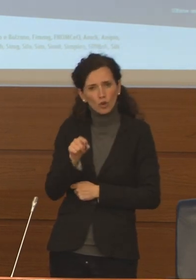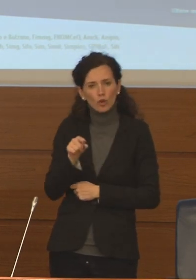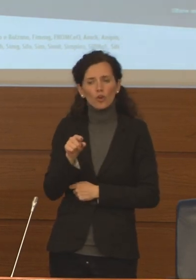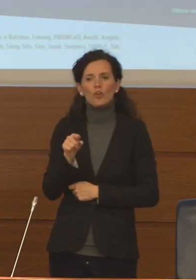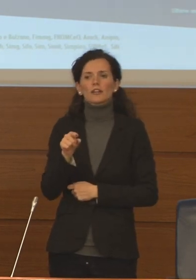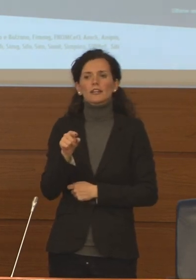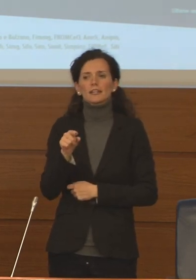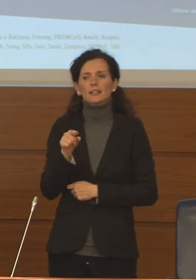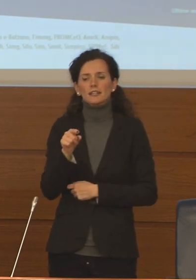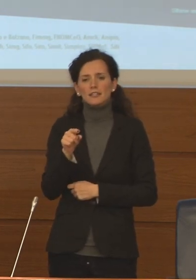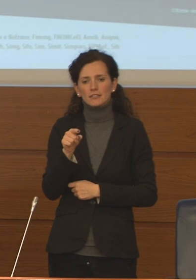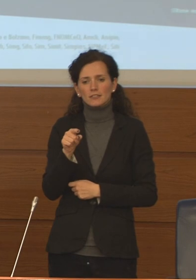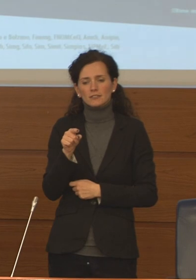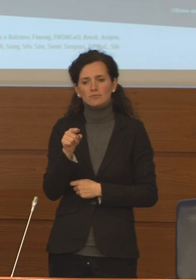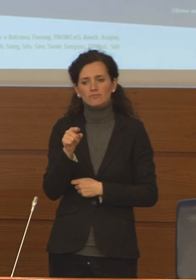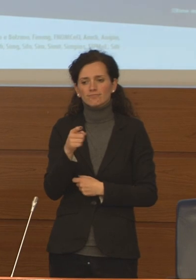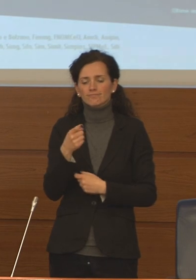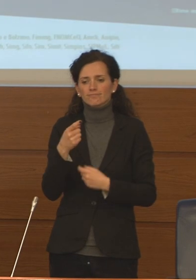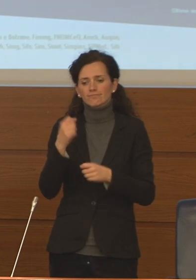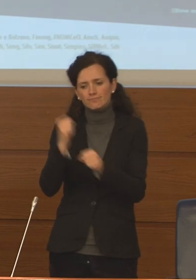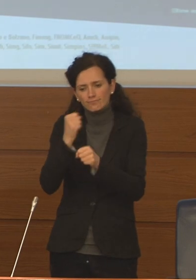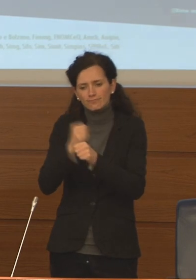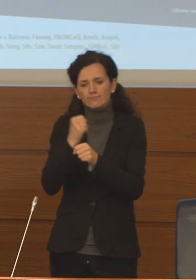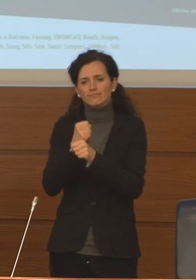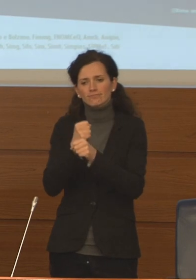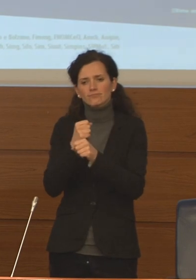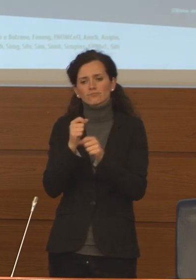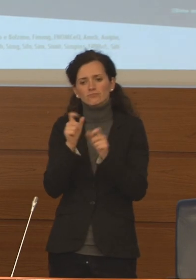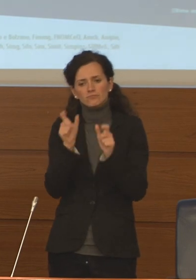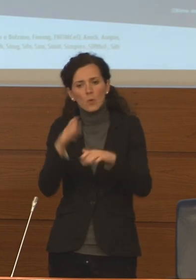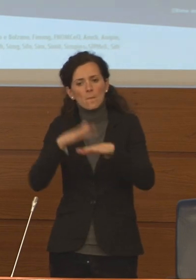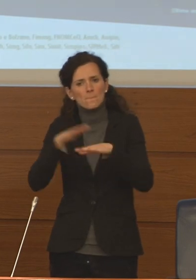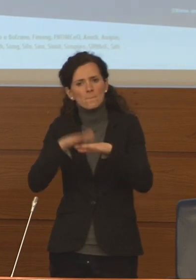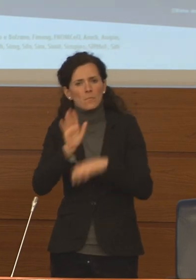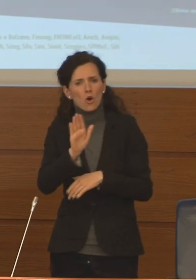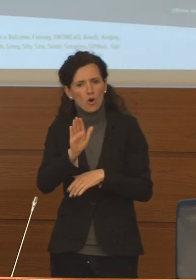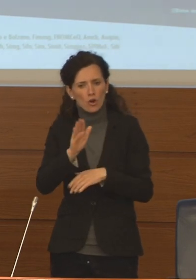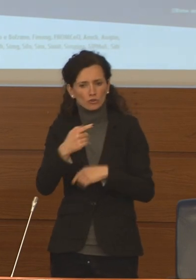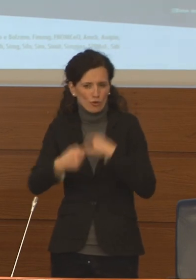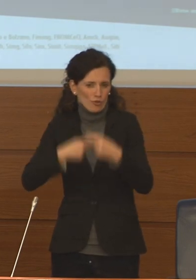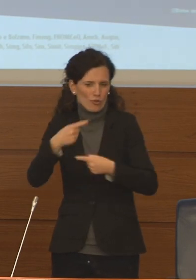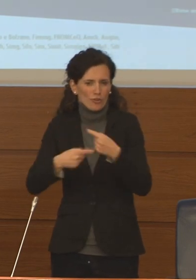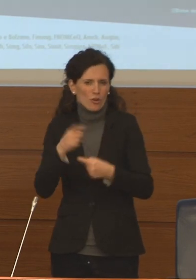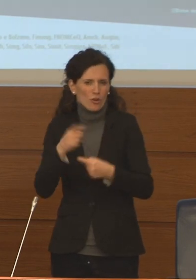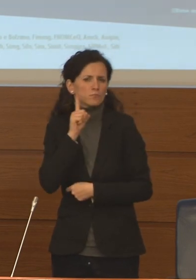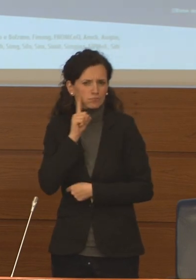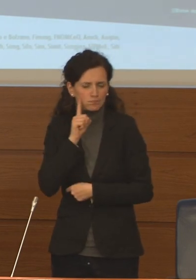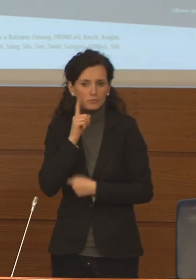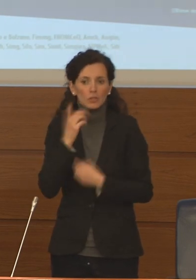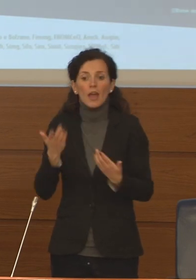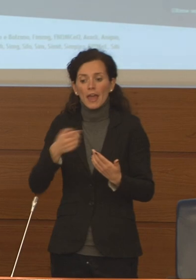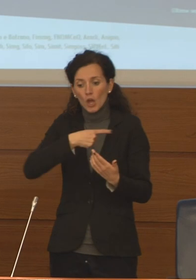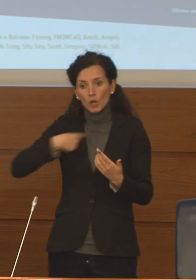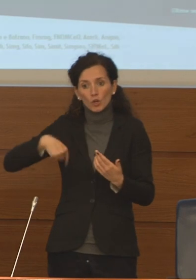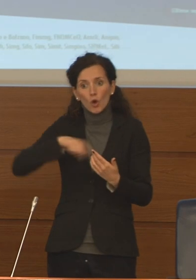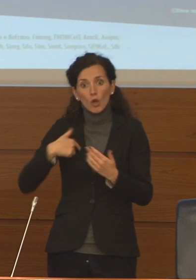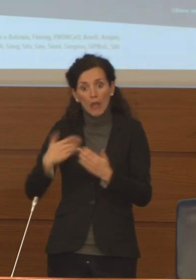stanno operando attraverso i loro canali e quindi è un supporto che diamo a